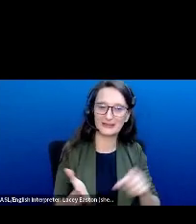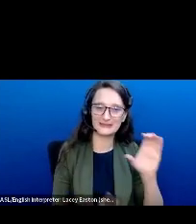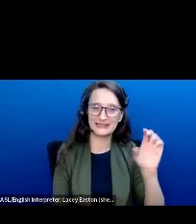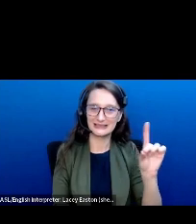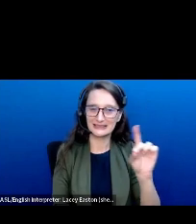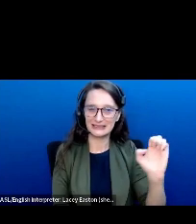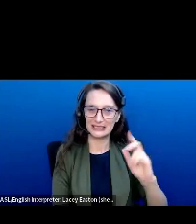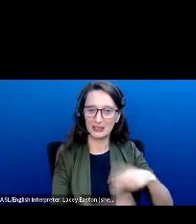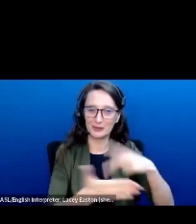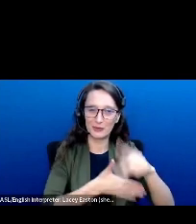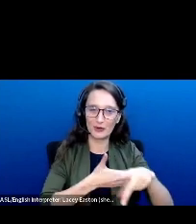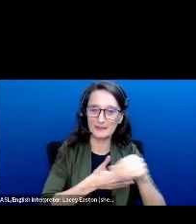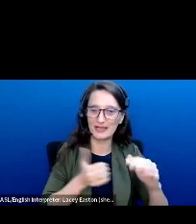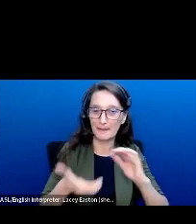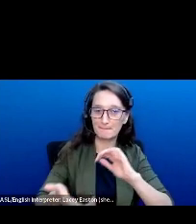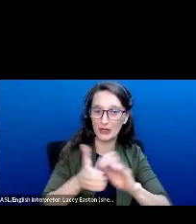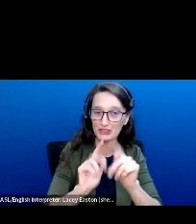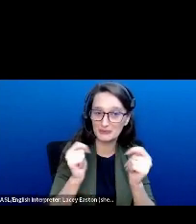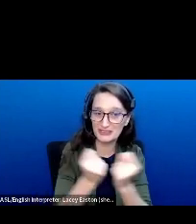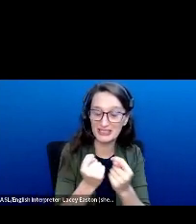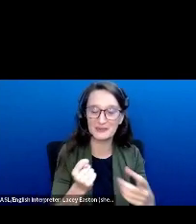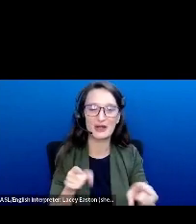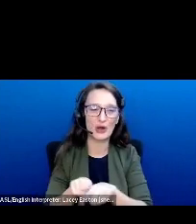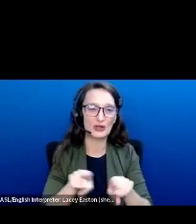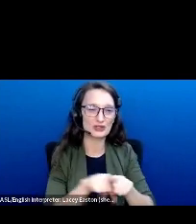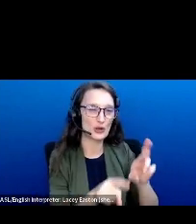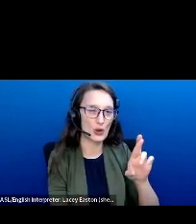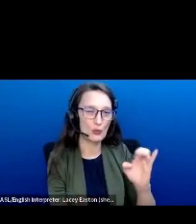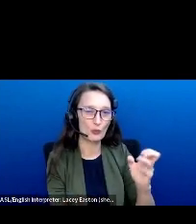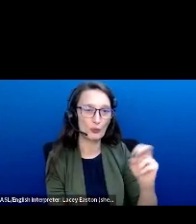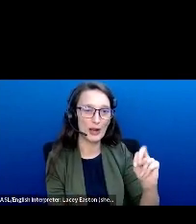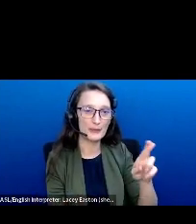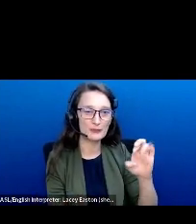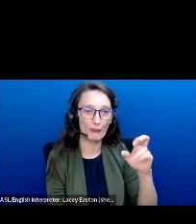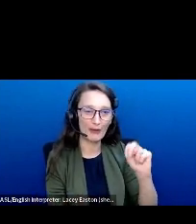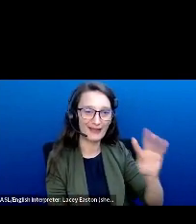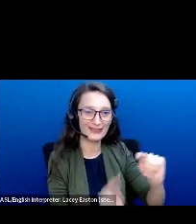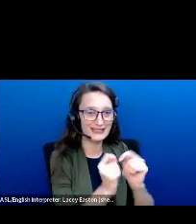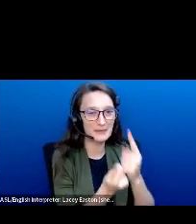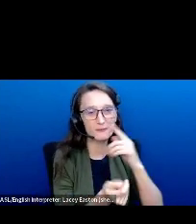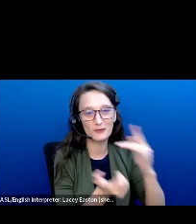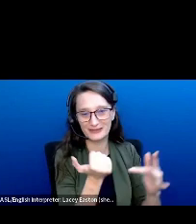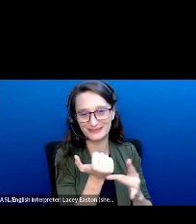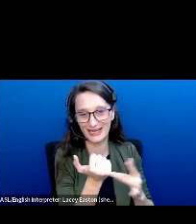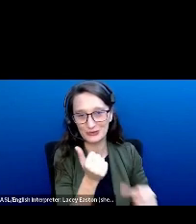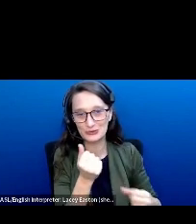equipo de programas y asociaciones del CDE, así como al equipo de Robin Ryan por su apoyo técnico para garantizar el éxito de